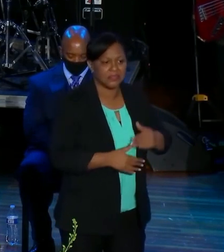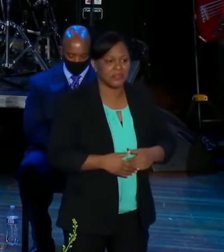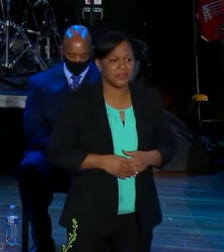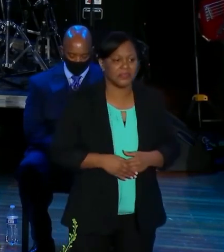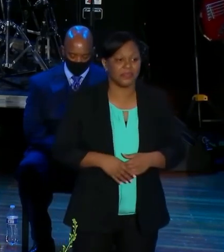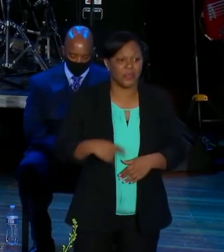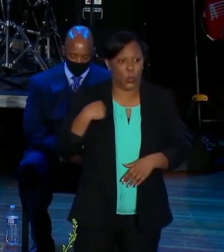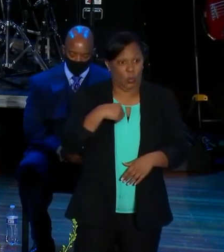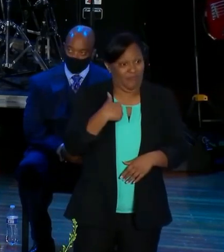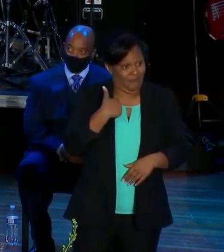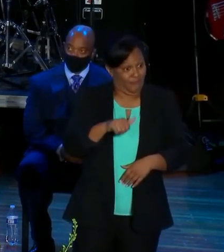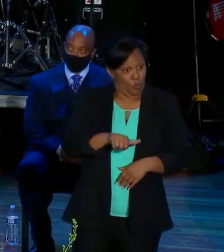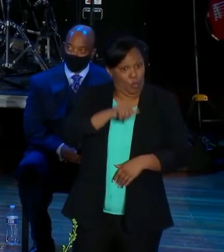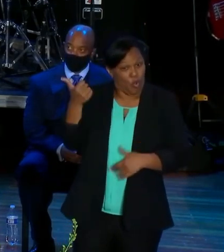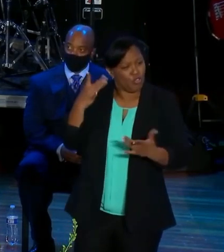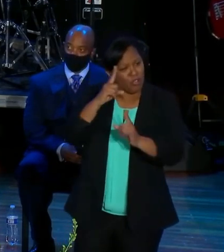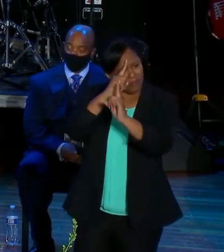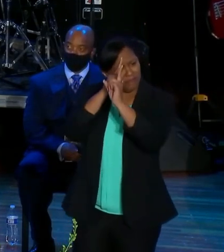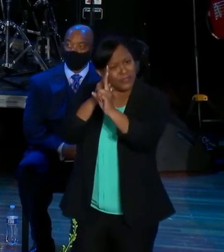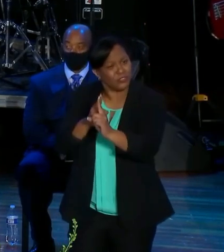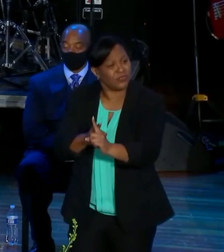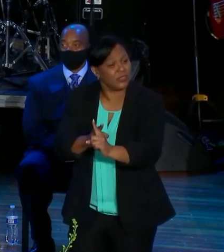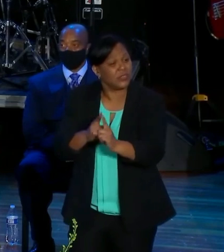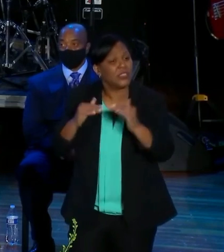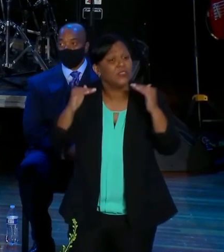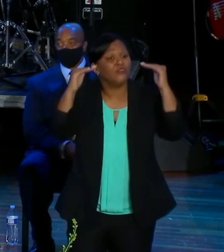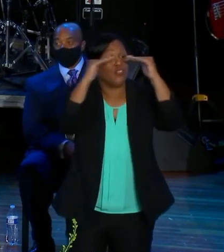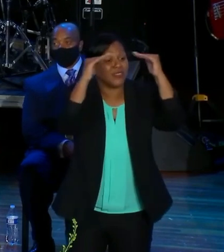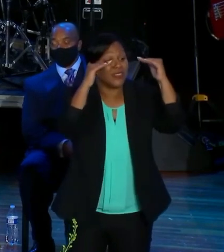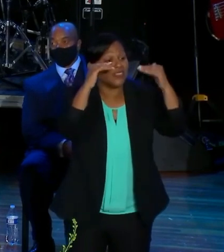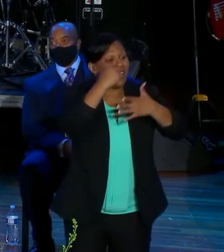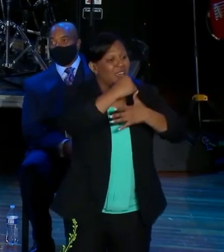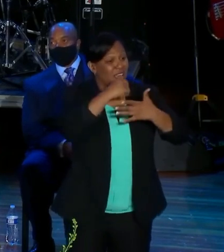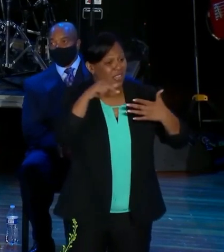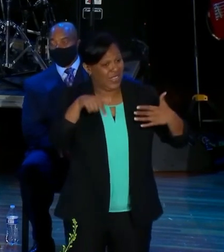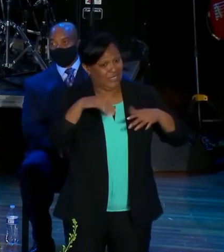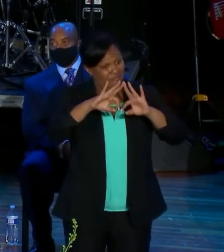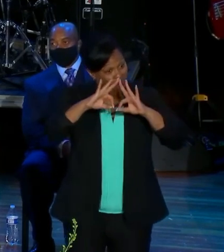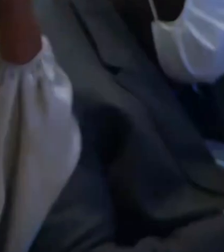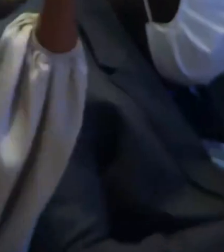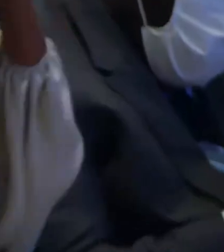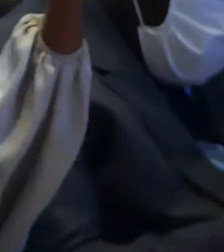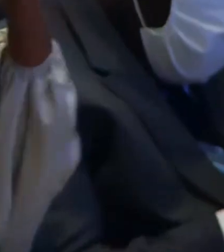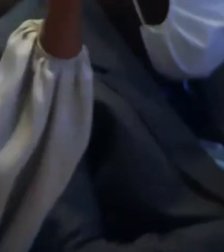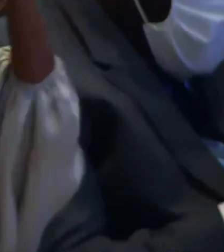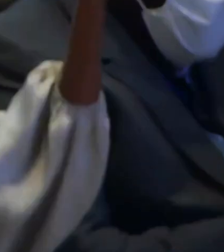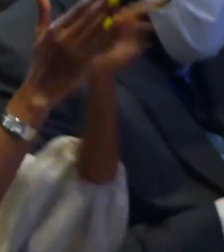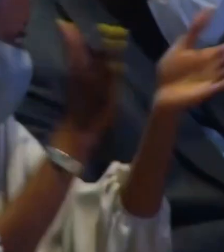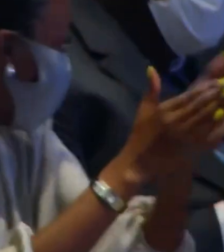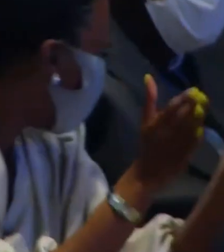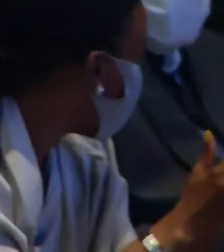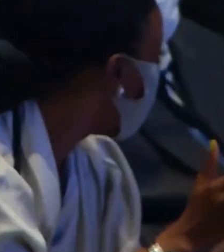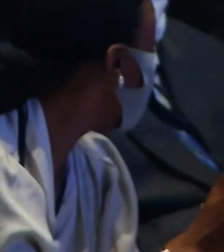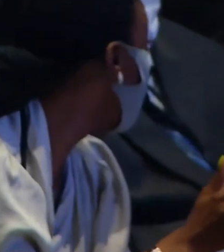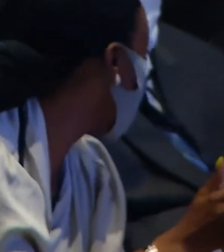den här familjen kommer inte att låta er använda George som en politisk stötta